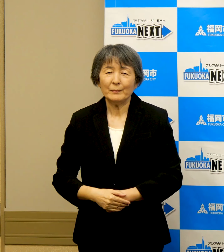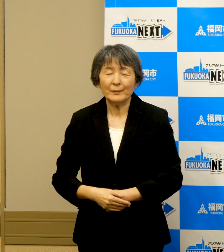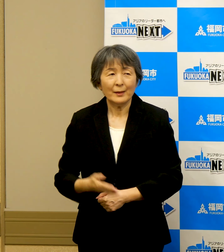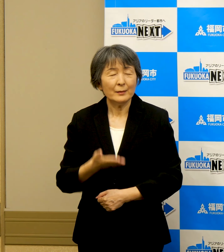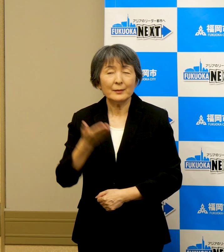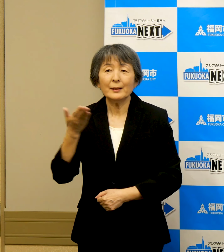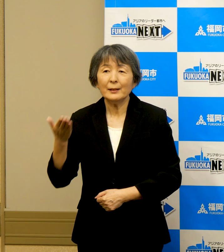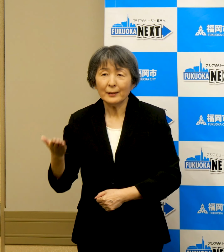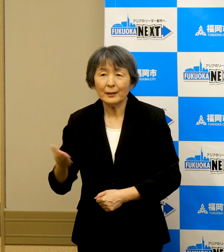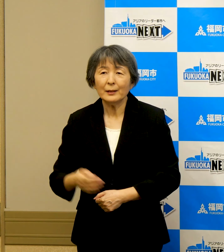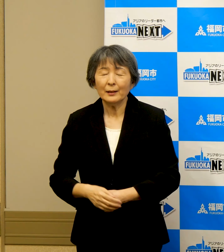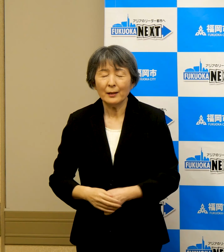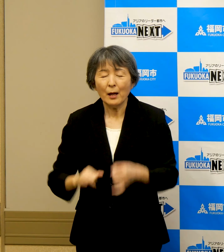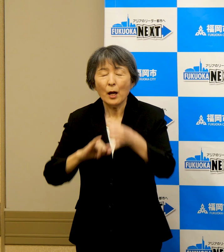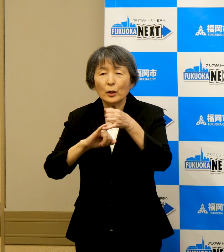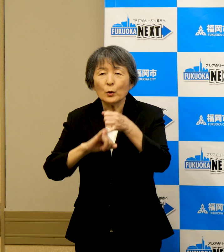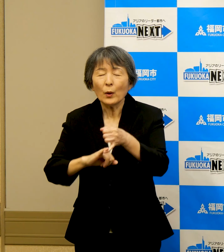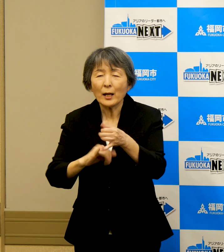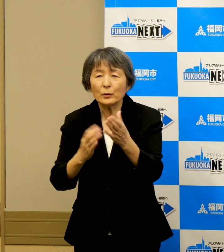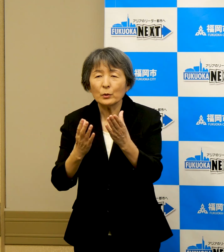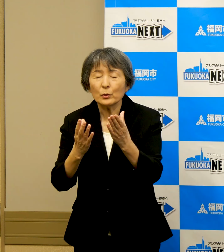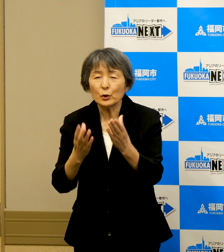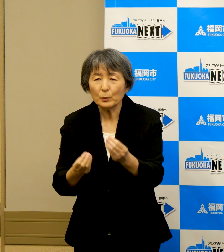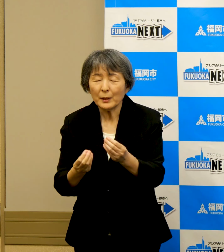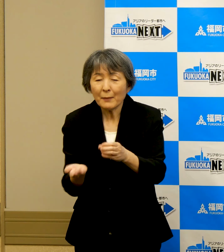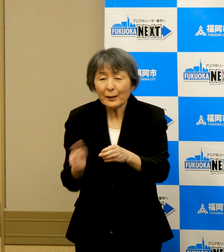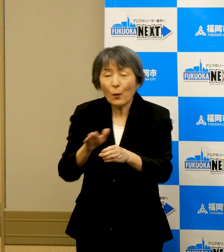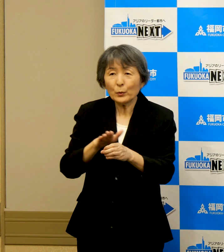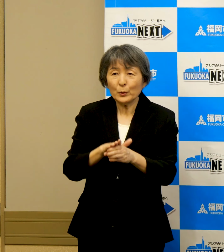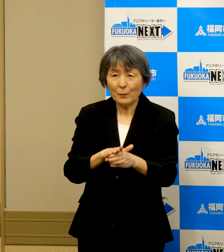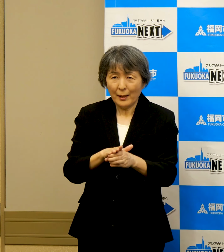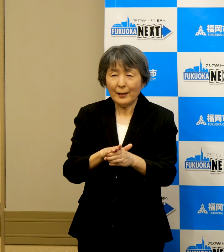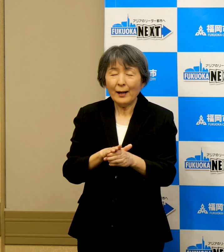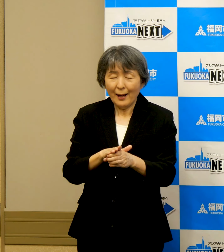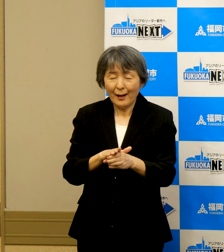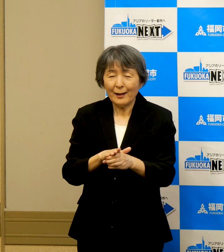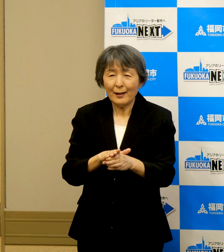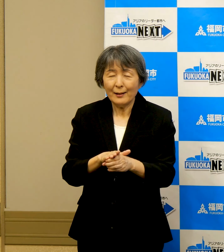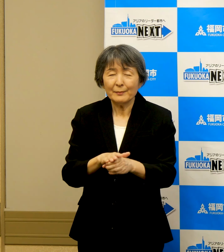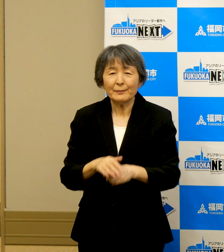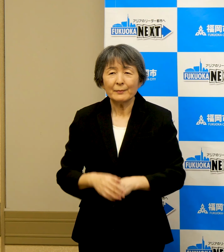次に 予約済みまで入れたときの率を言います